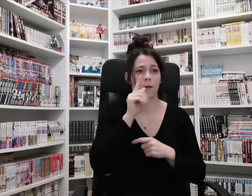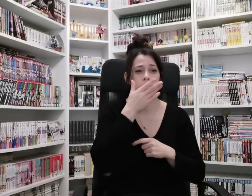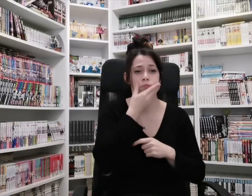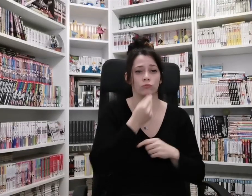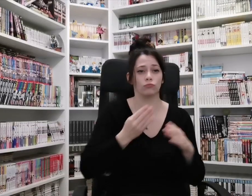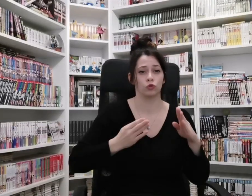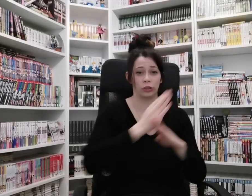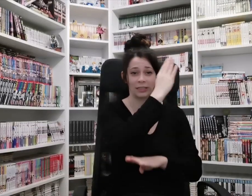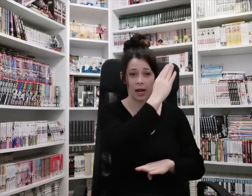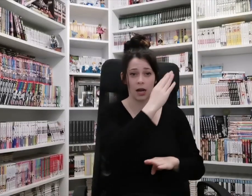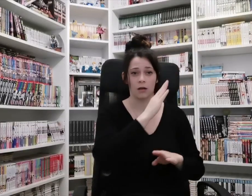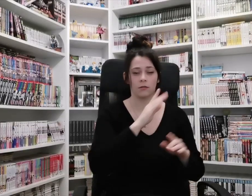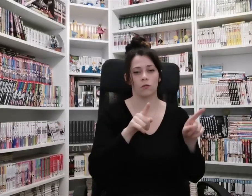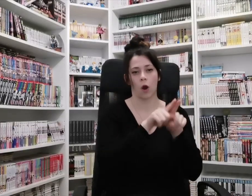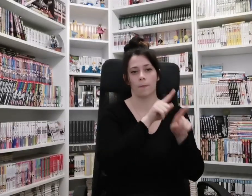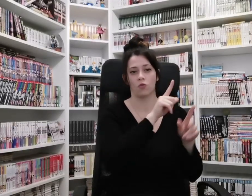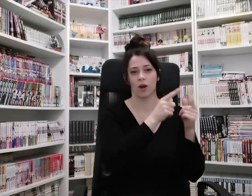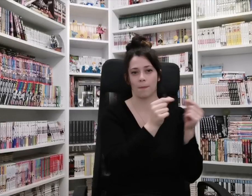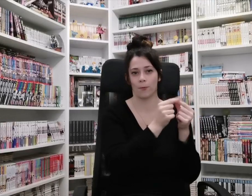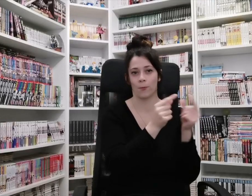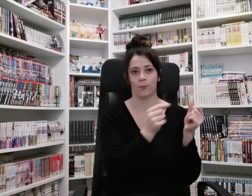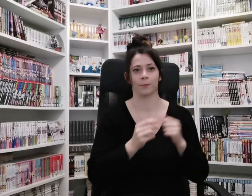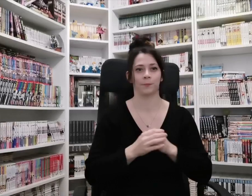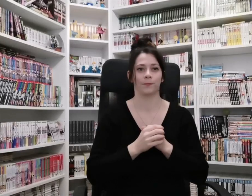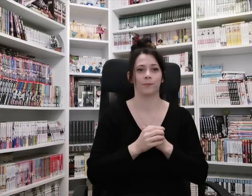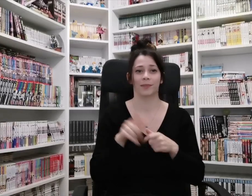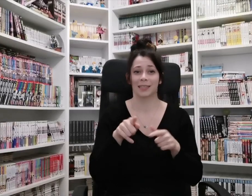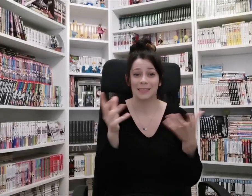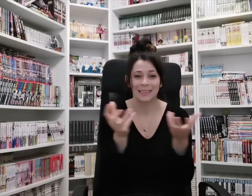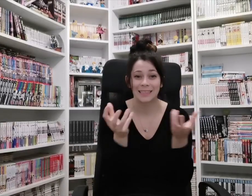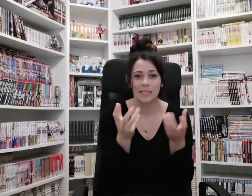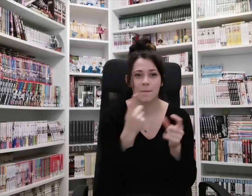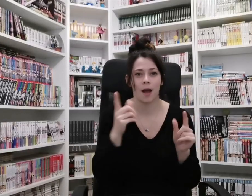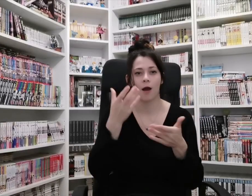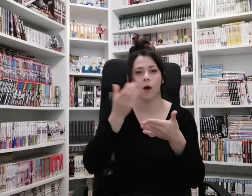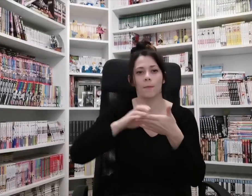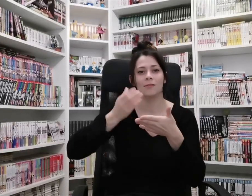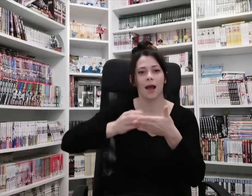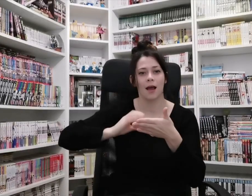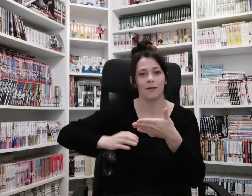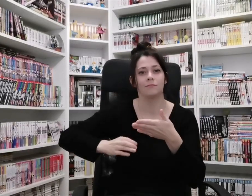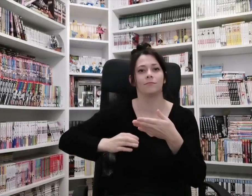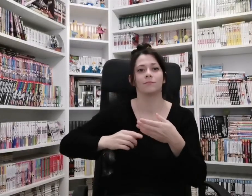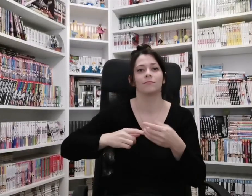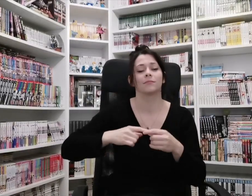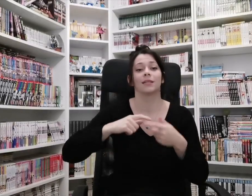un beau succès… comme au Japon. N'hésitez pas à commenter la vidéo…